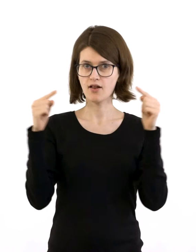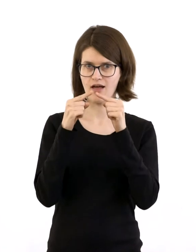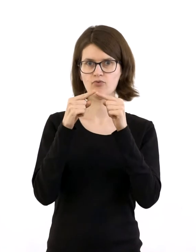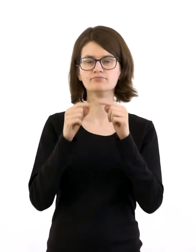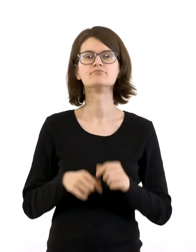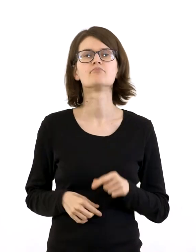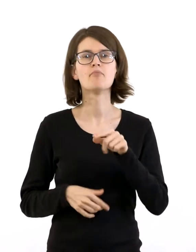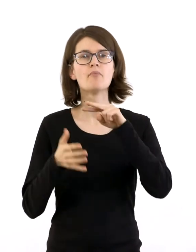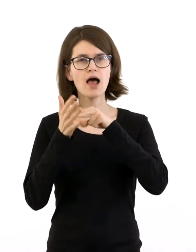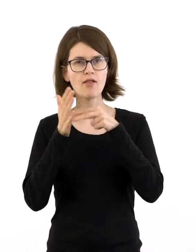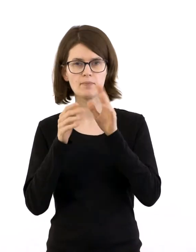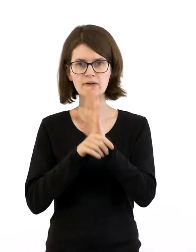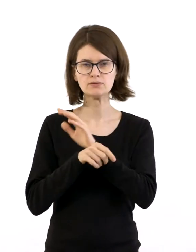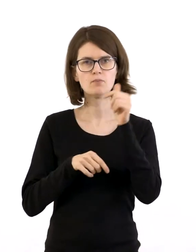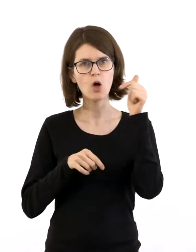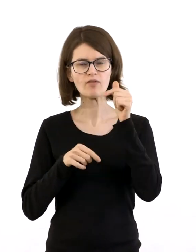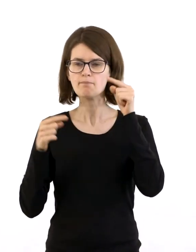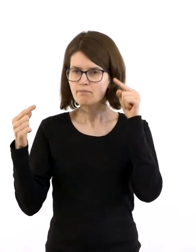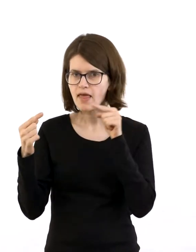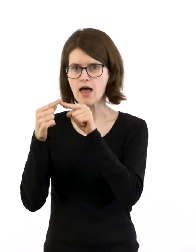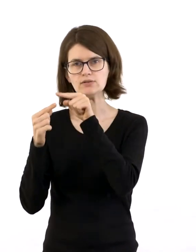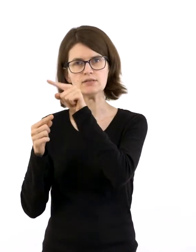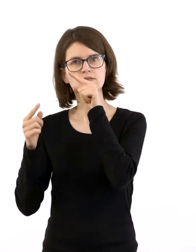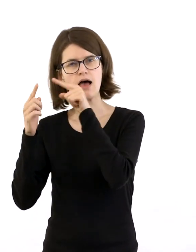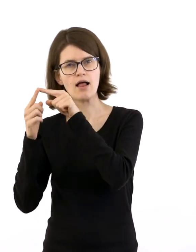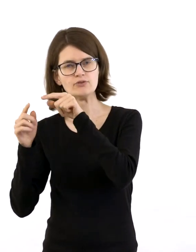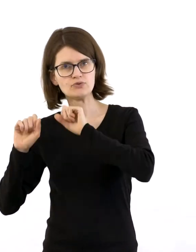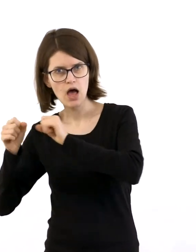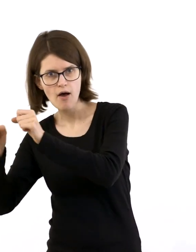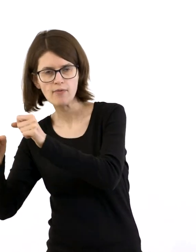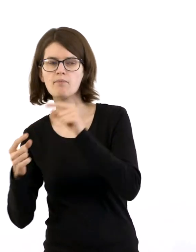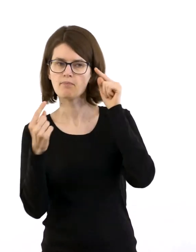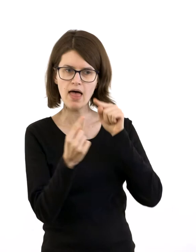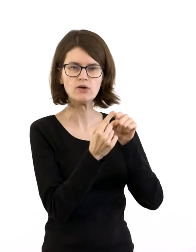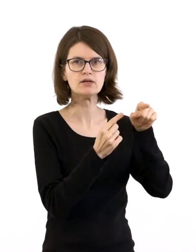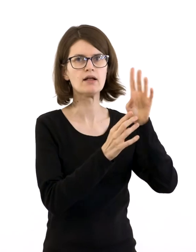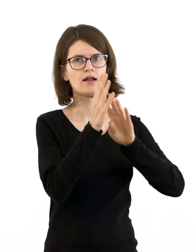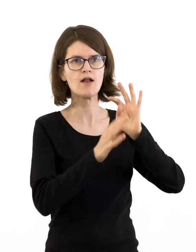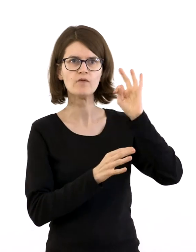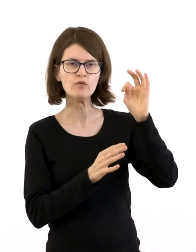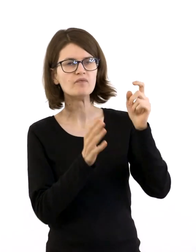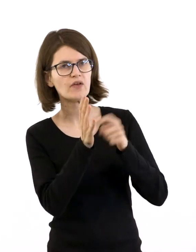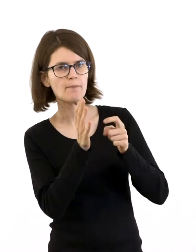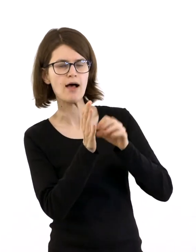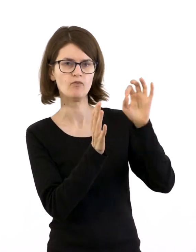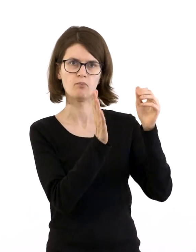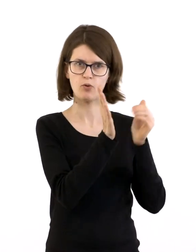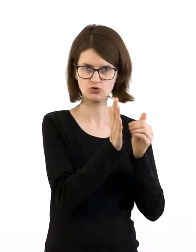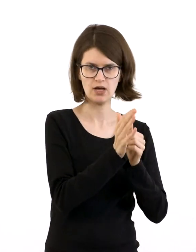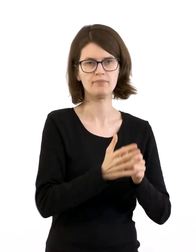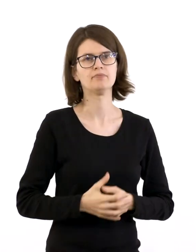Adekwatność – biznesplan powinien być dostosowany pod względem formy i treści do celu, któremu służy, a także do wymagań, oraz potrzeb jego odbiorcy.